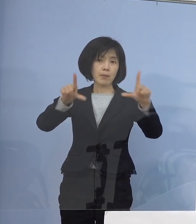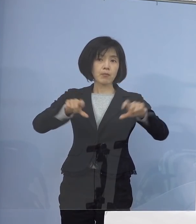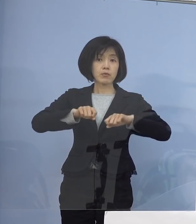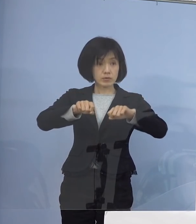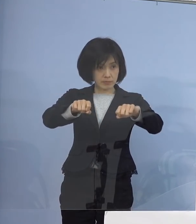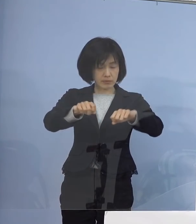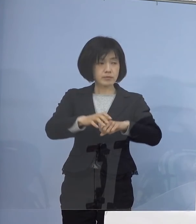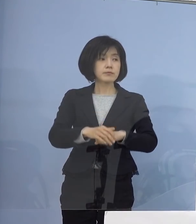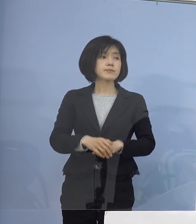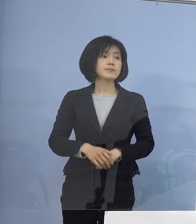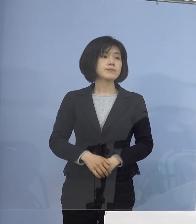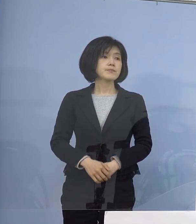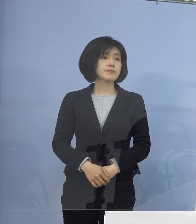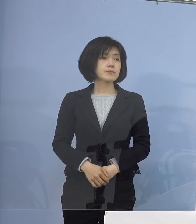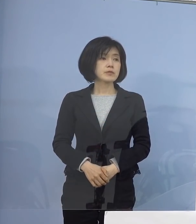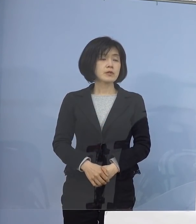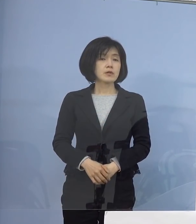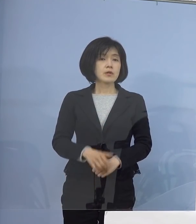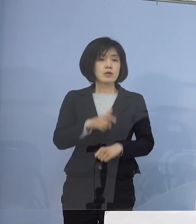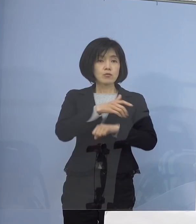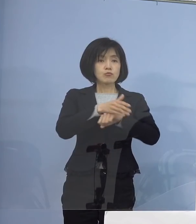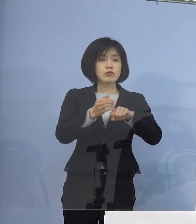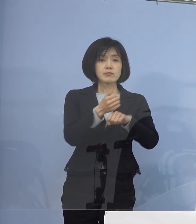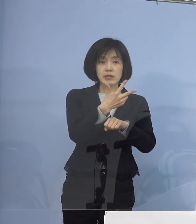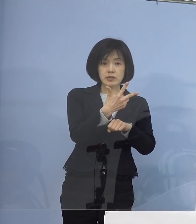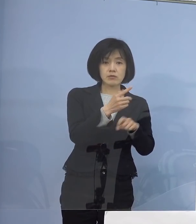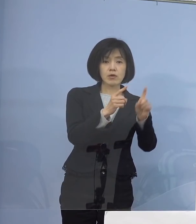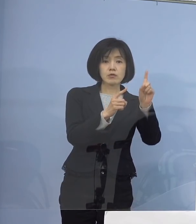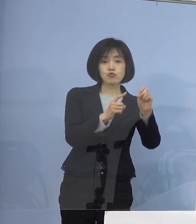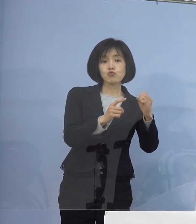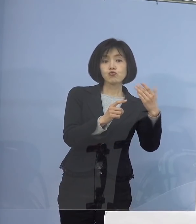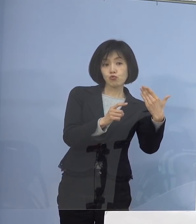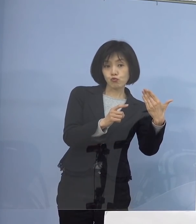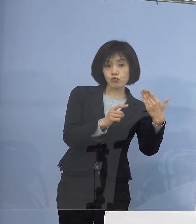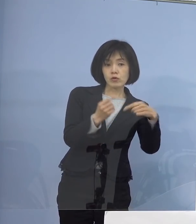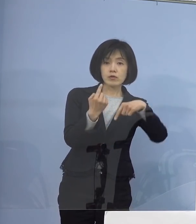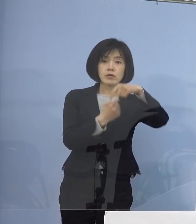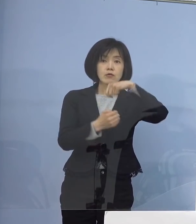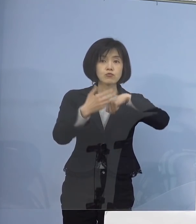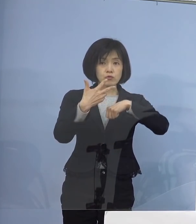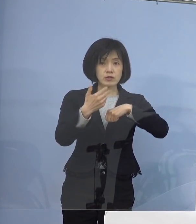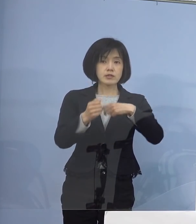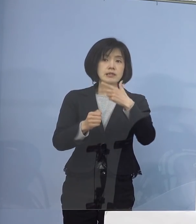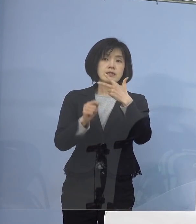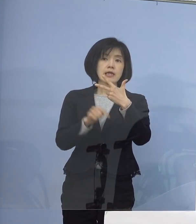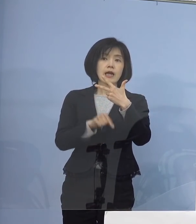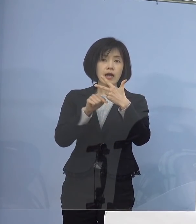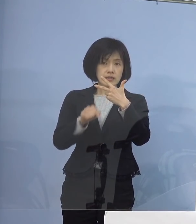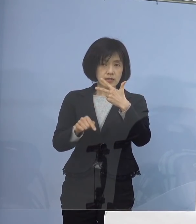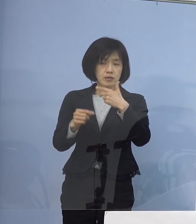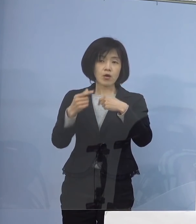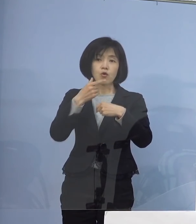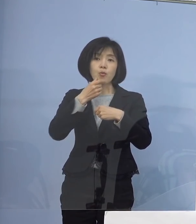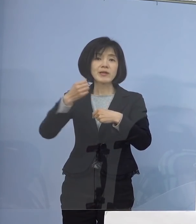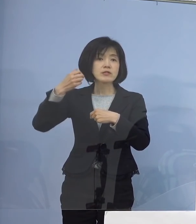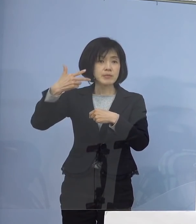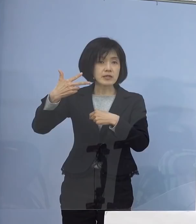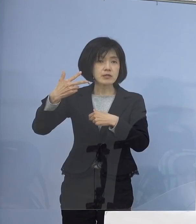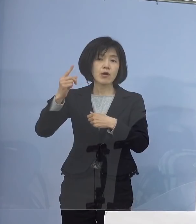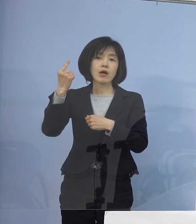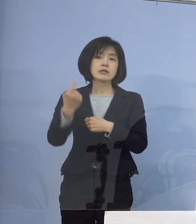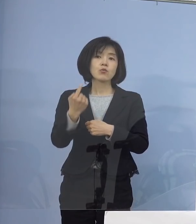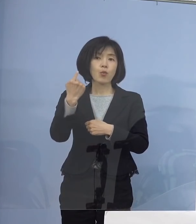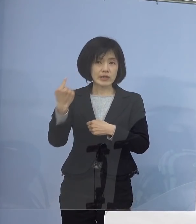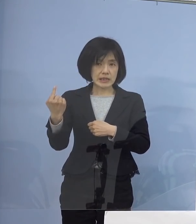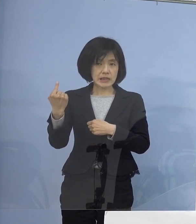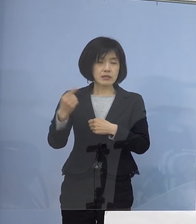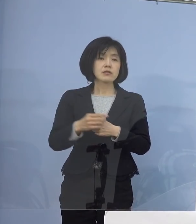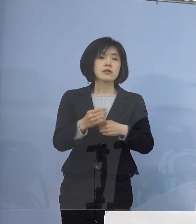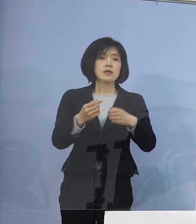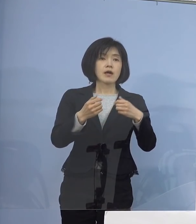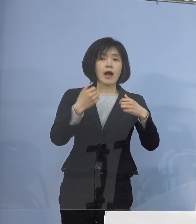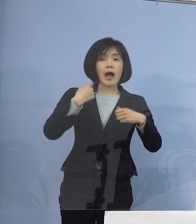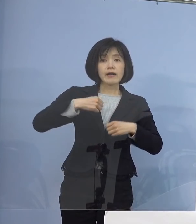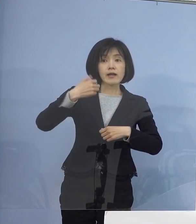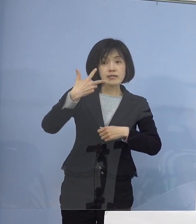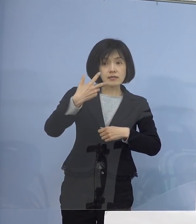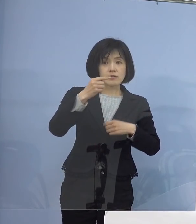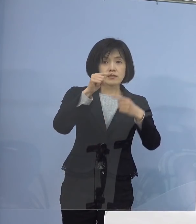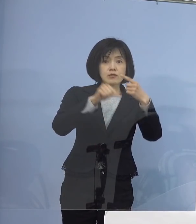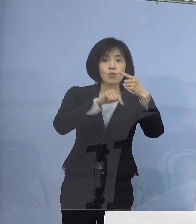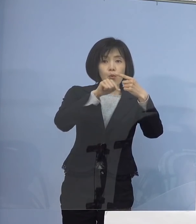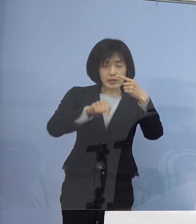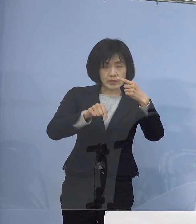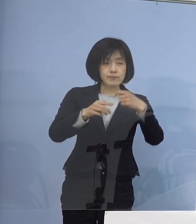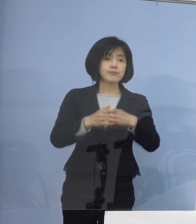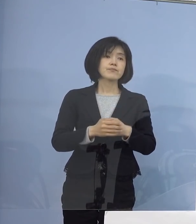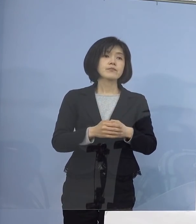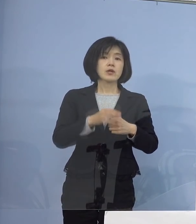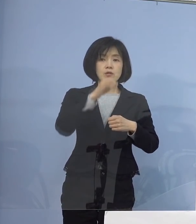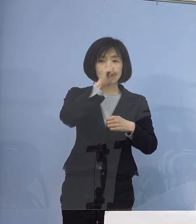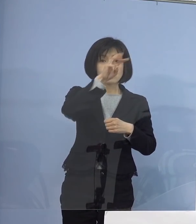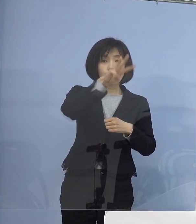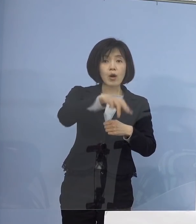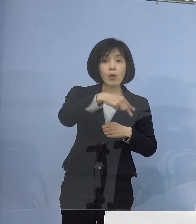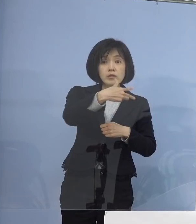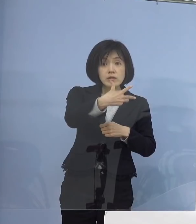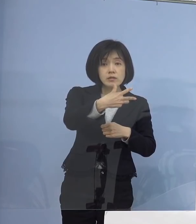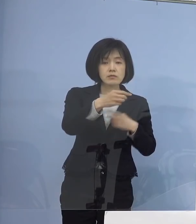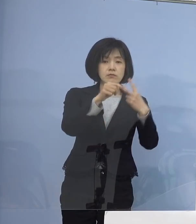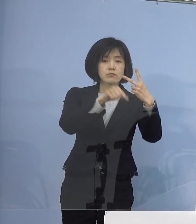ということで徳島市が19名、鳴門市が7名、 小松島（市）が1名、阿南市が1名、そして吉野川市が2名